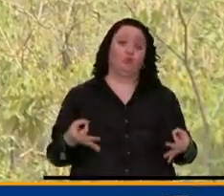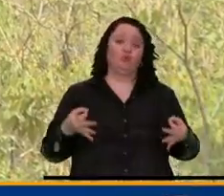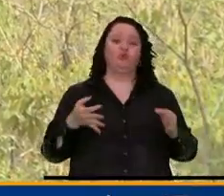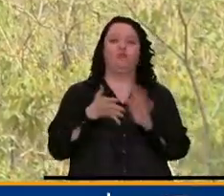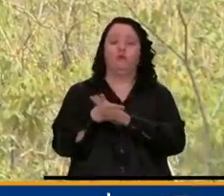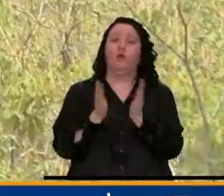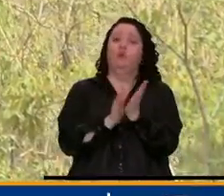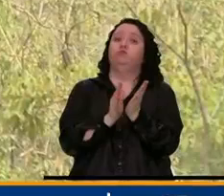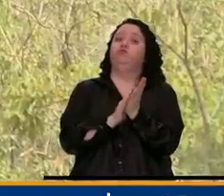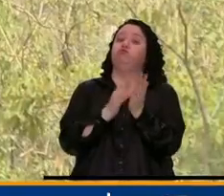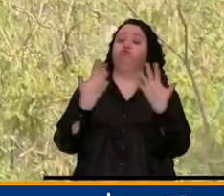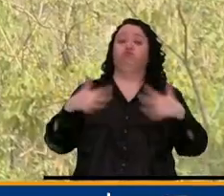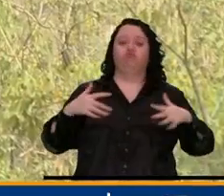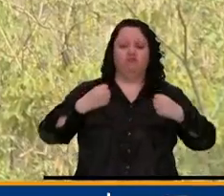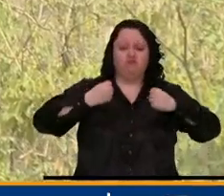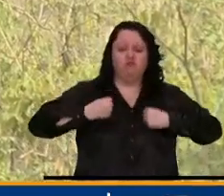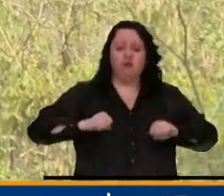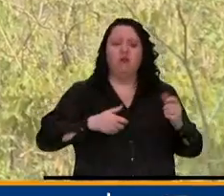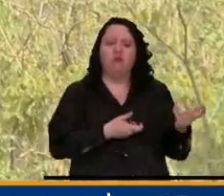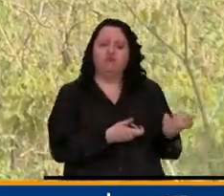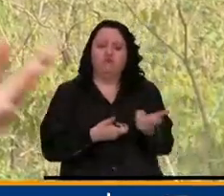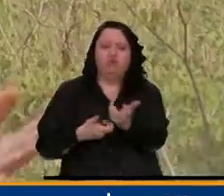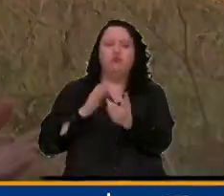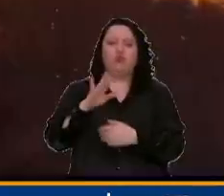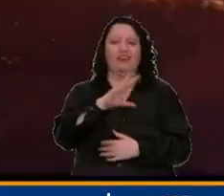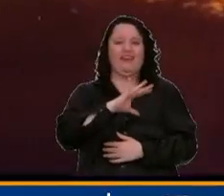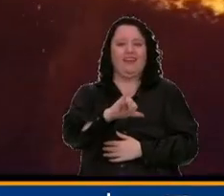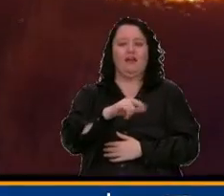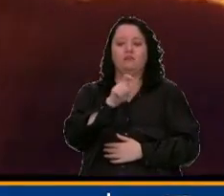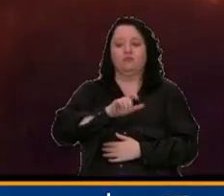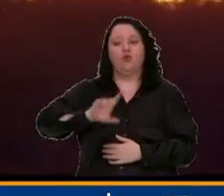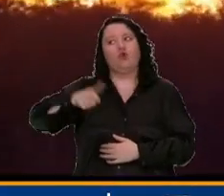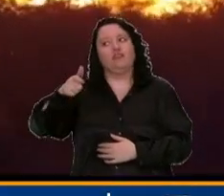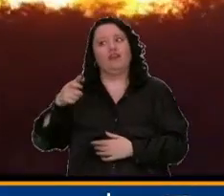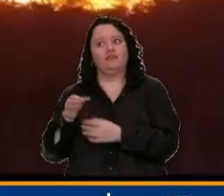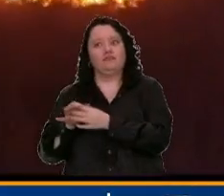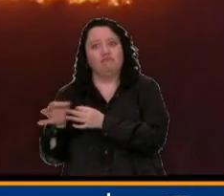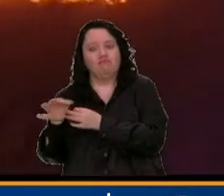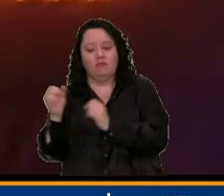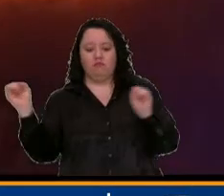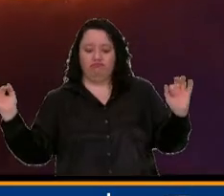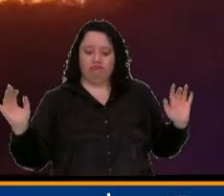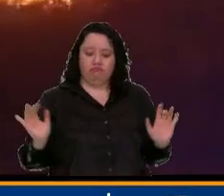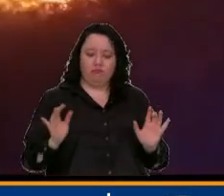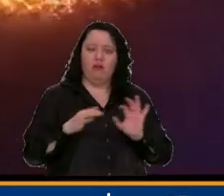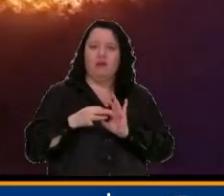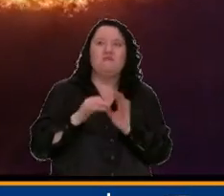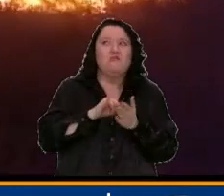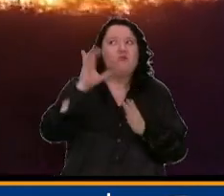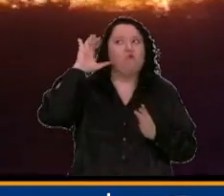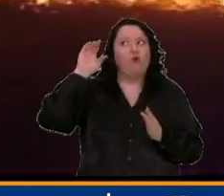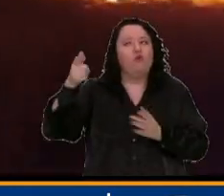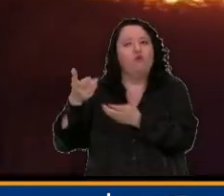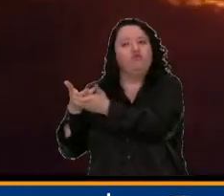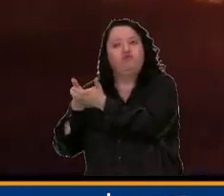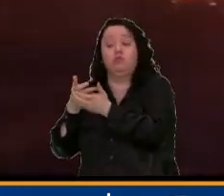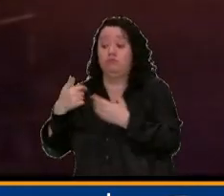detalles, ¿qué está pasando? ))) así es, justamente queremos exaltar esos esfuerzos del